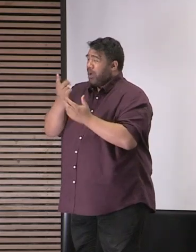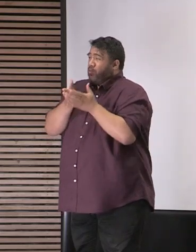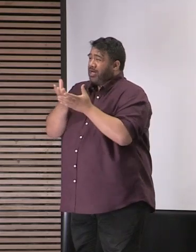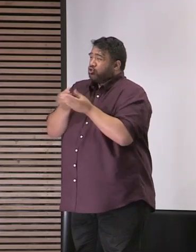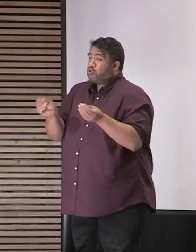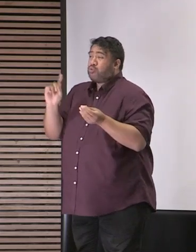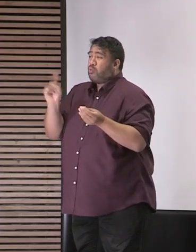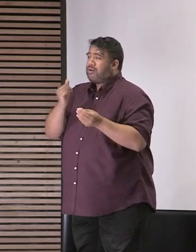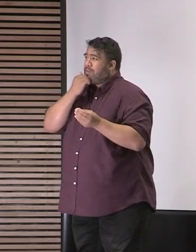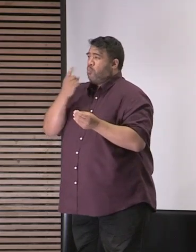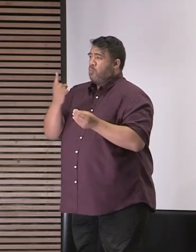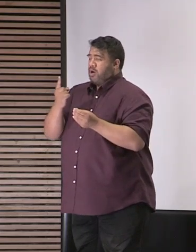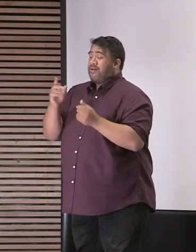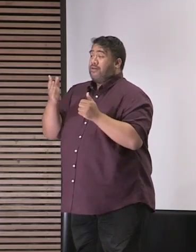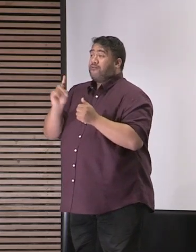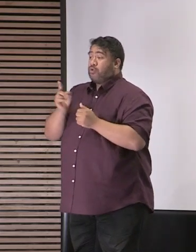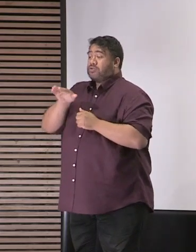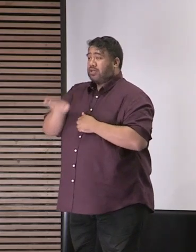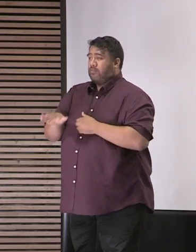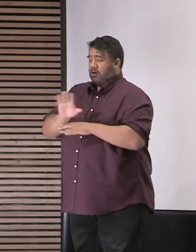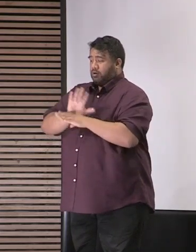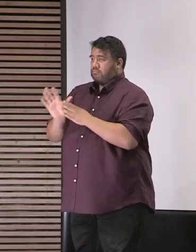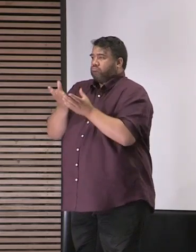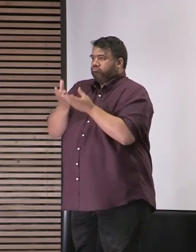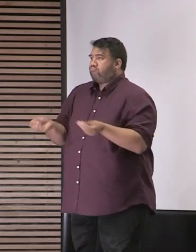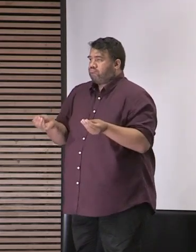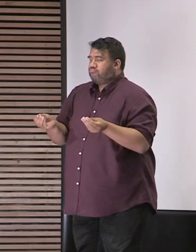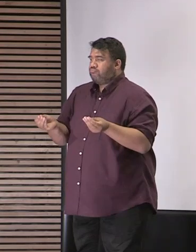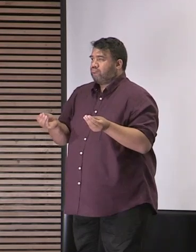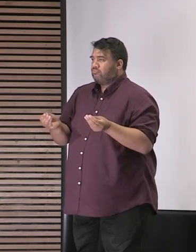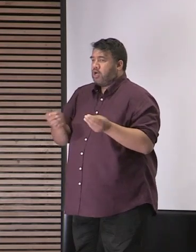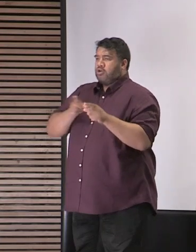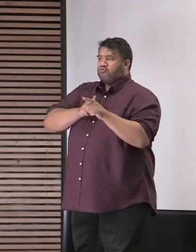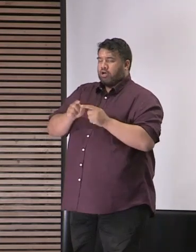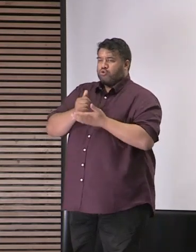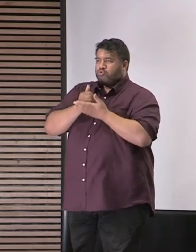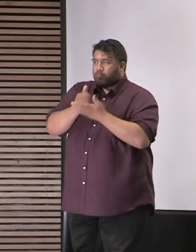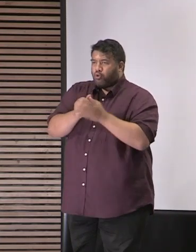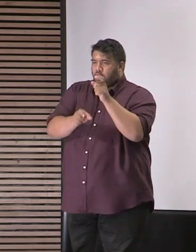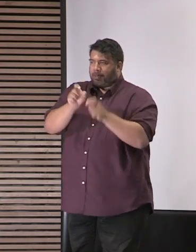pública es la mejor para la economía. Lo he dicho muchas veces antes y lo diré